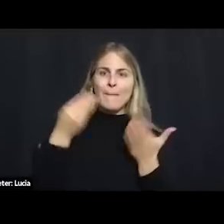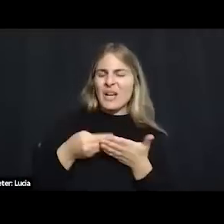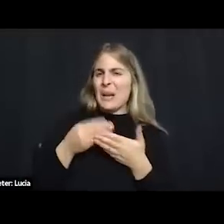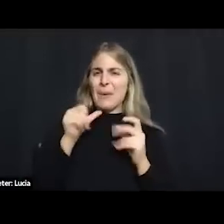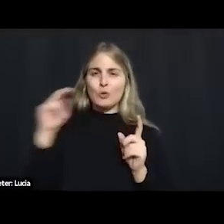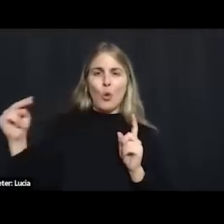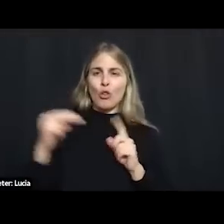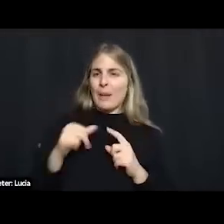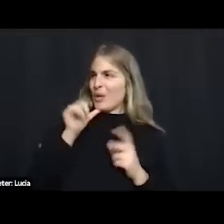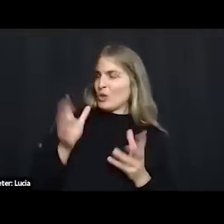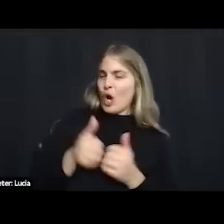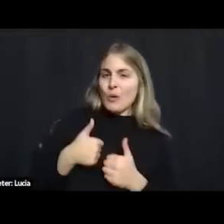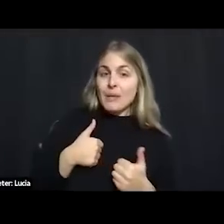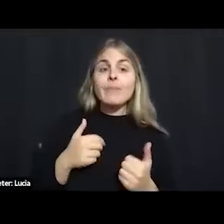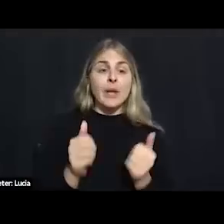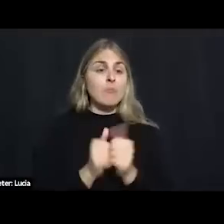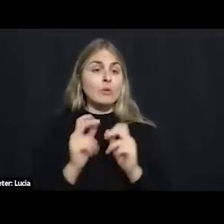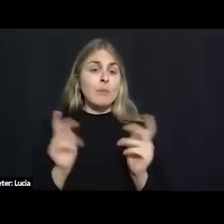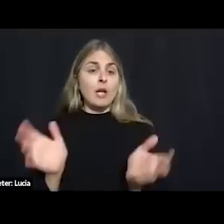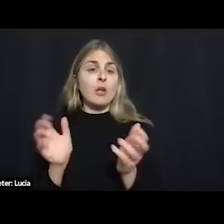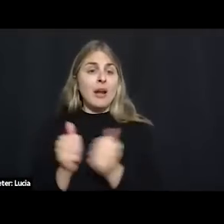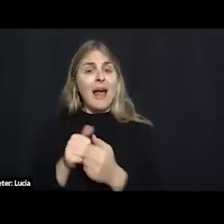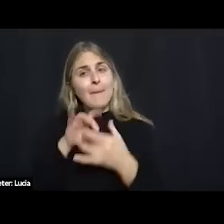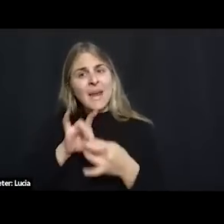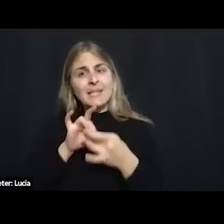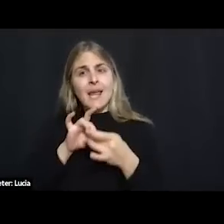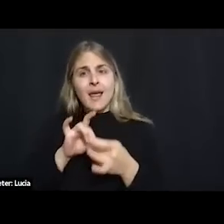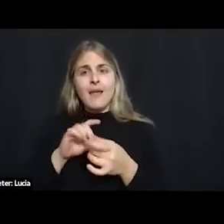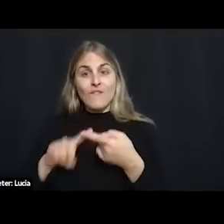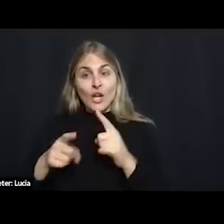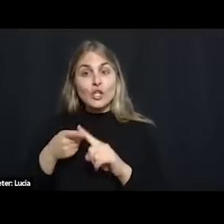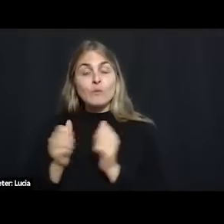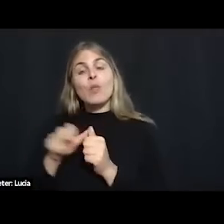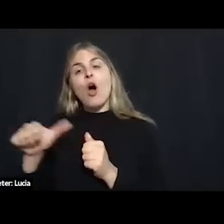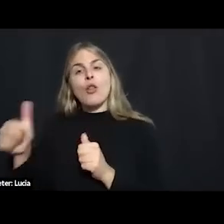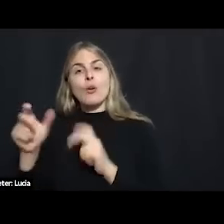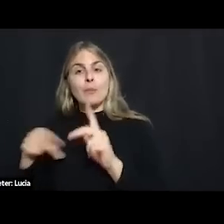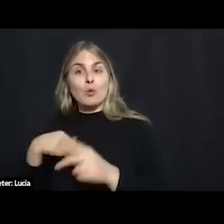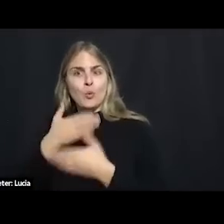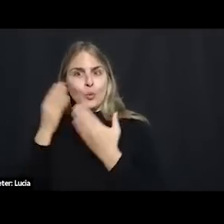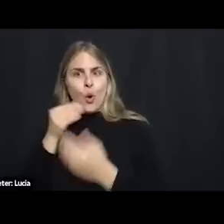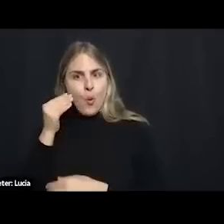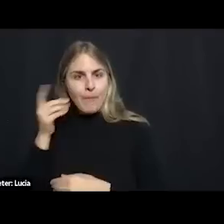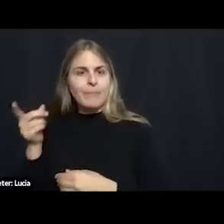La mayoría habían mantenido amistades sin hogar debido a la falta de aceptación que tenían en la sociedad convencional.